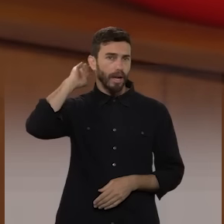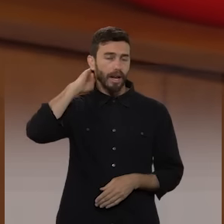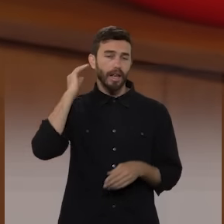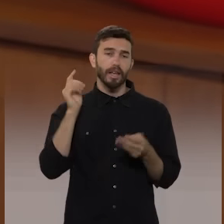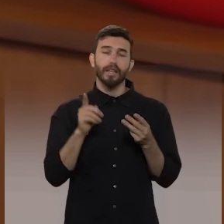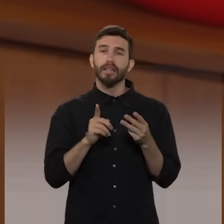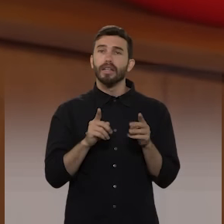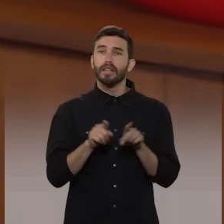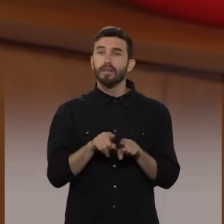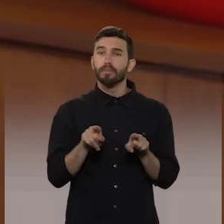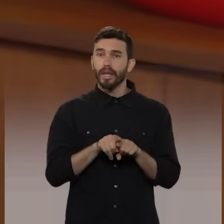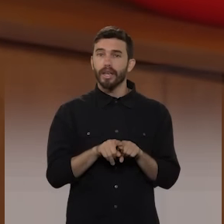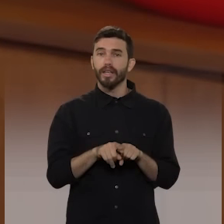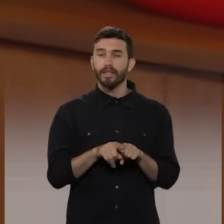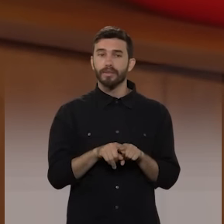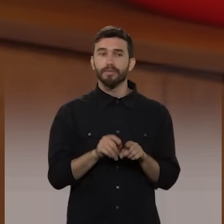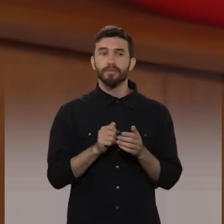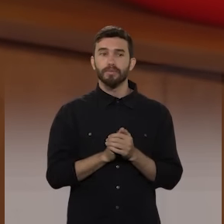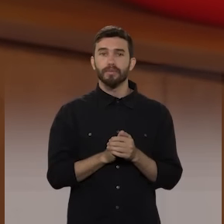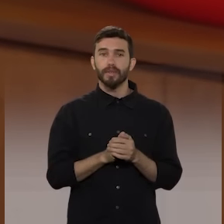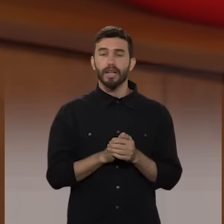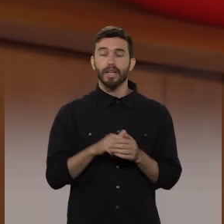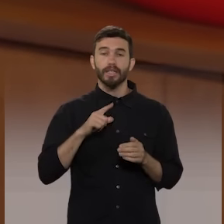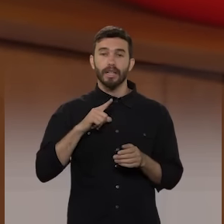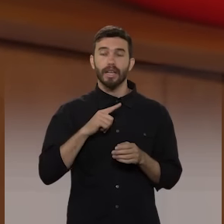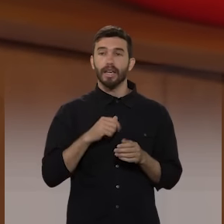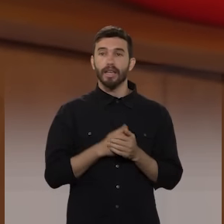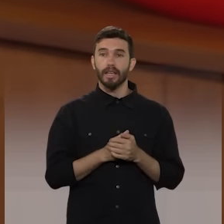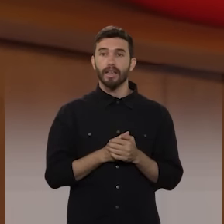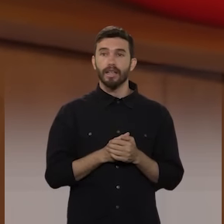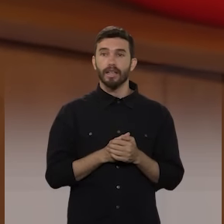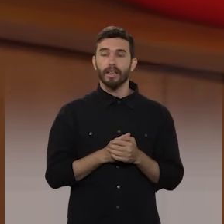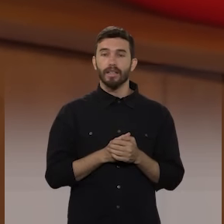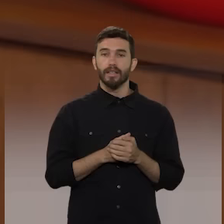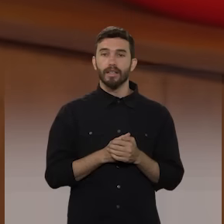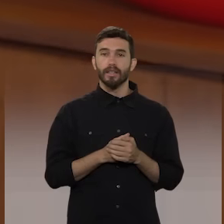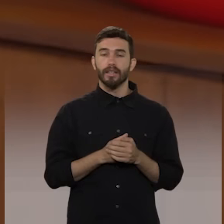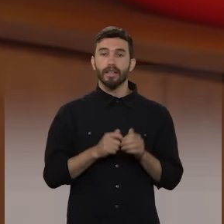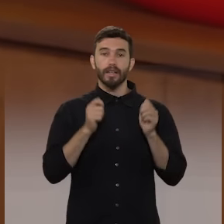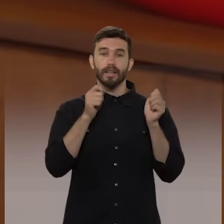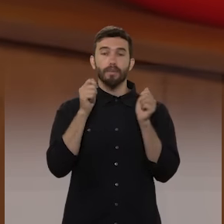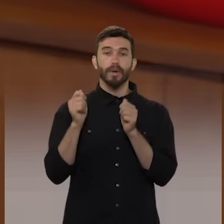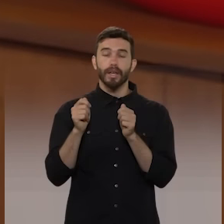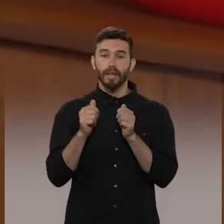Fazemos também campanhas com programas no Rio Grande do Sul,